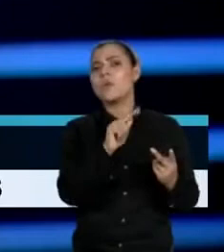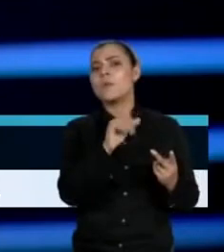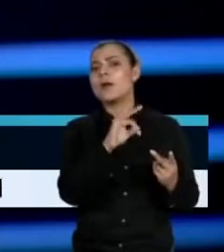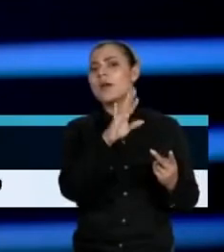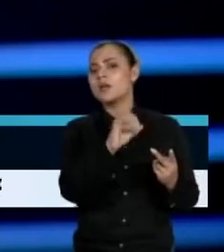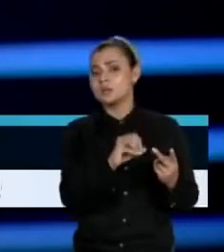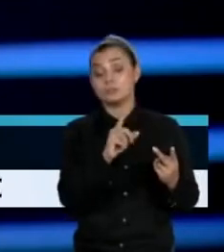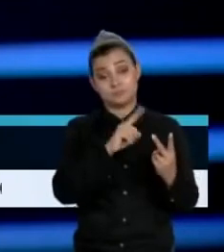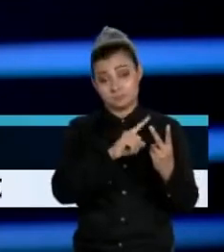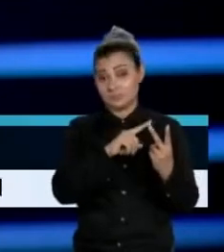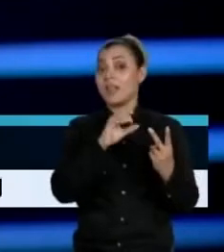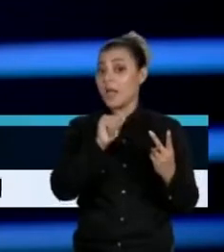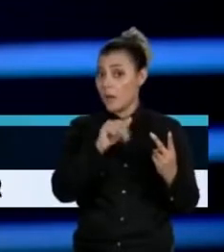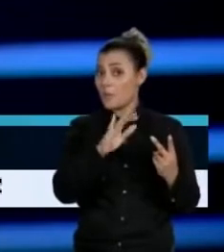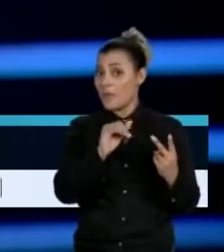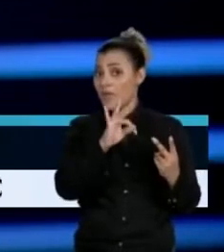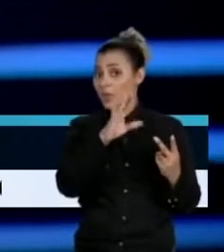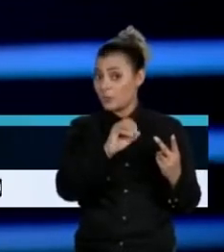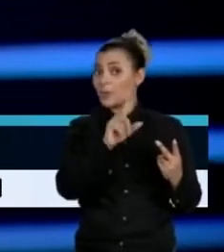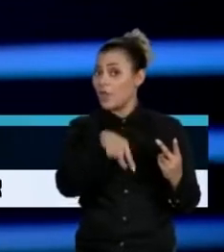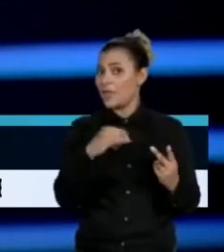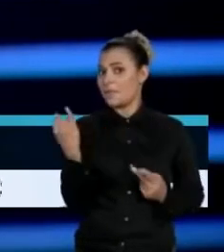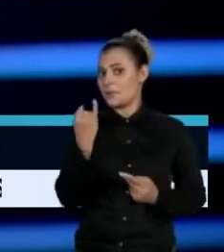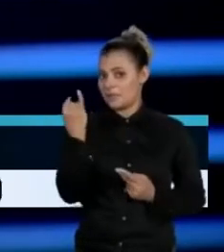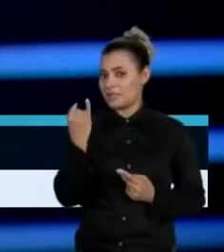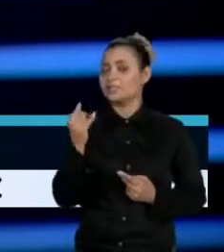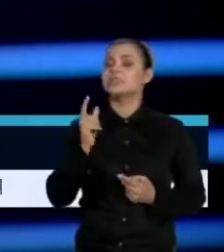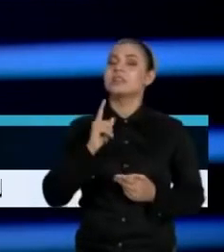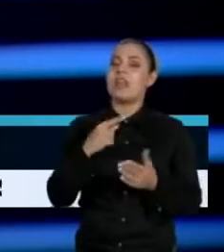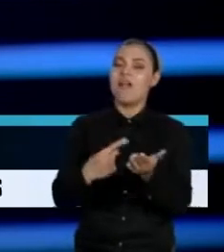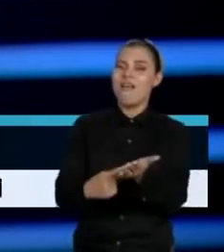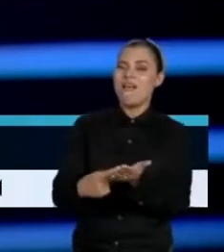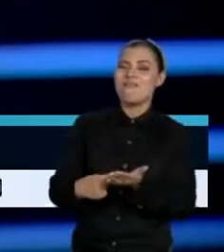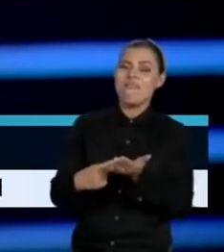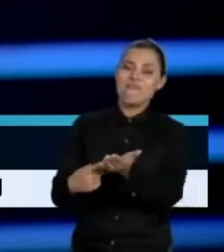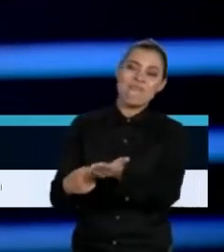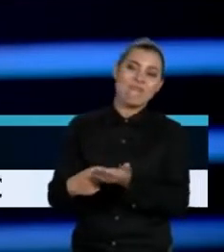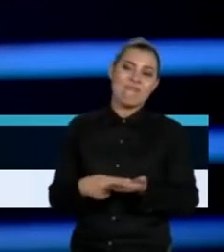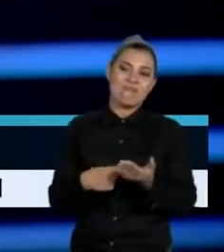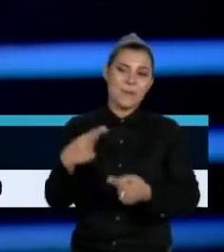importante do peronismo e foi uma engenharia política para permitir que